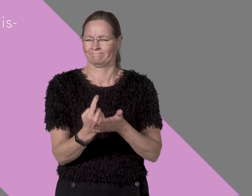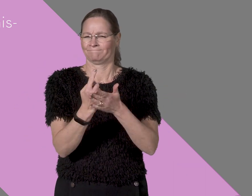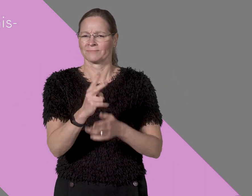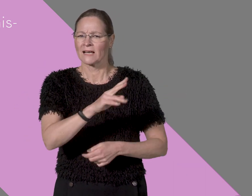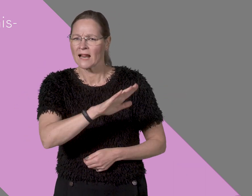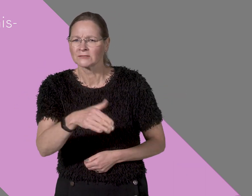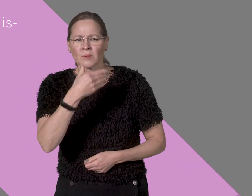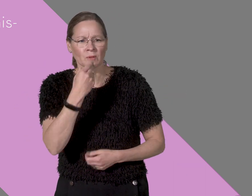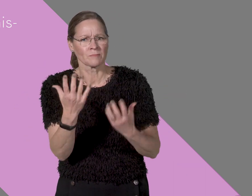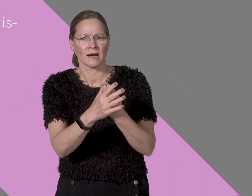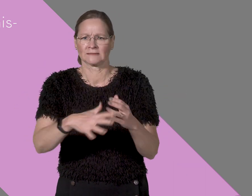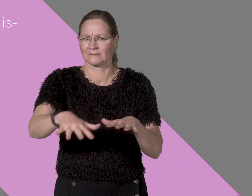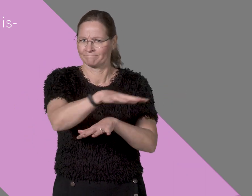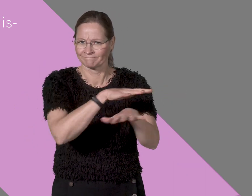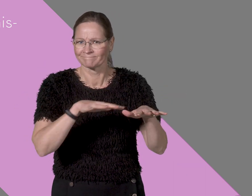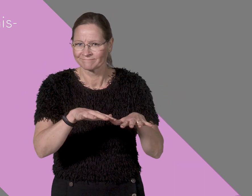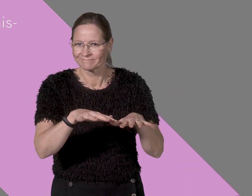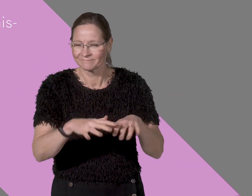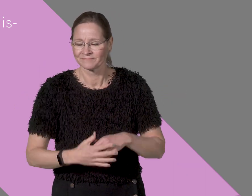erityisesti lasten ja nuorten parissa.